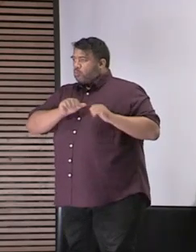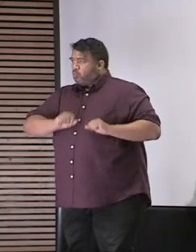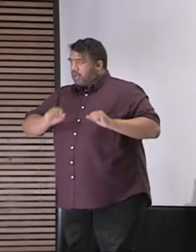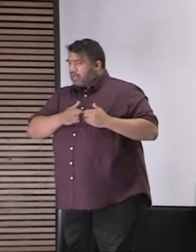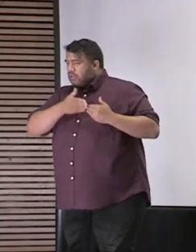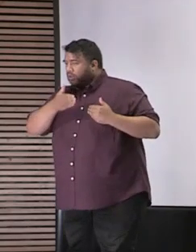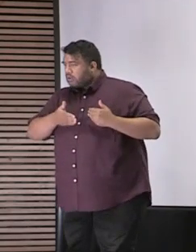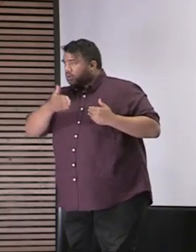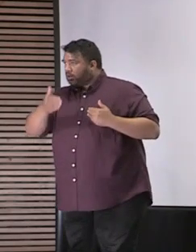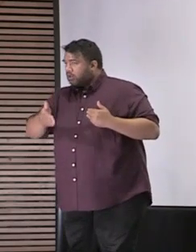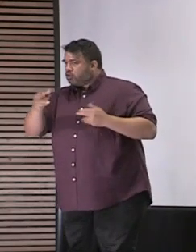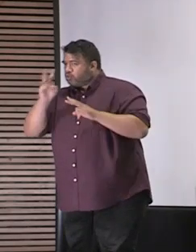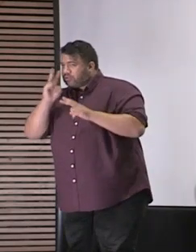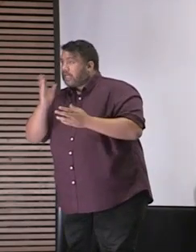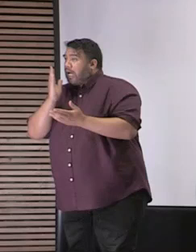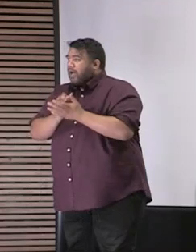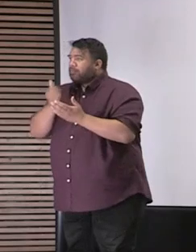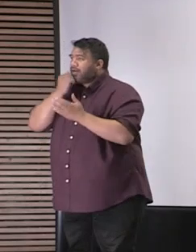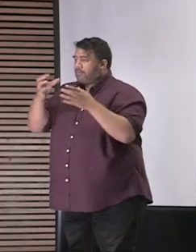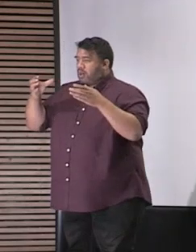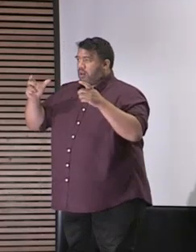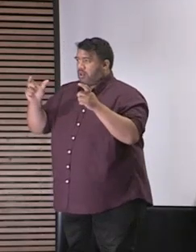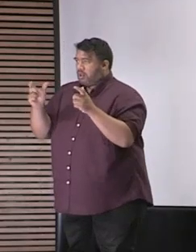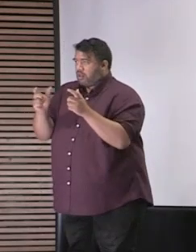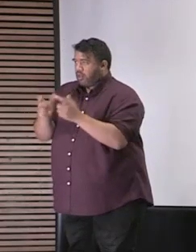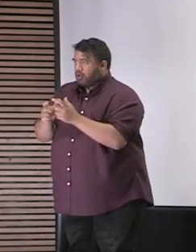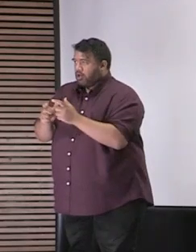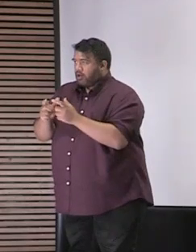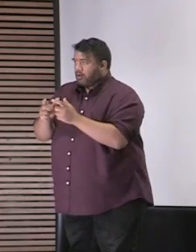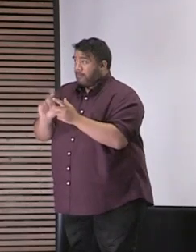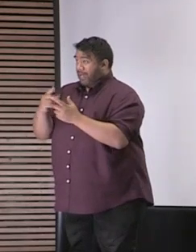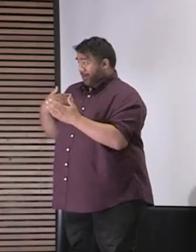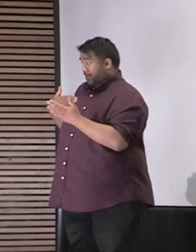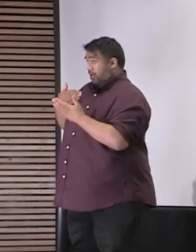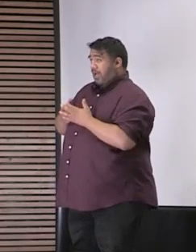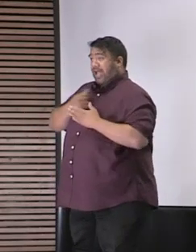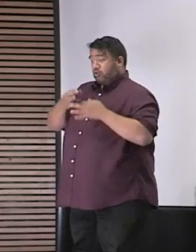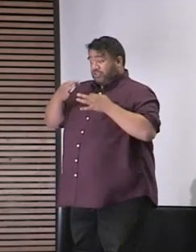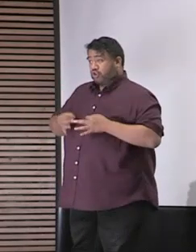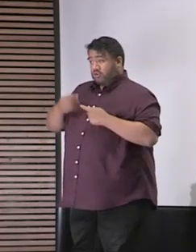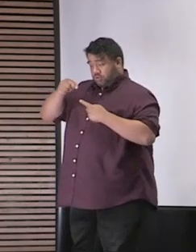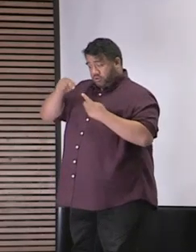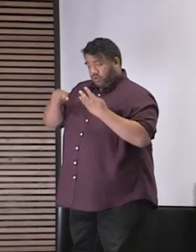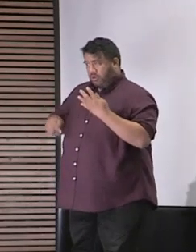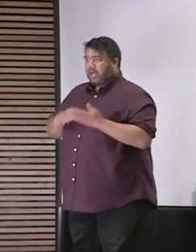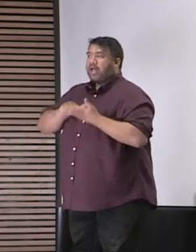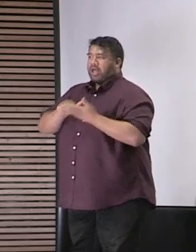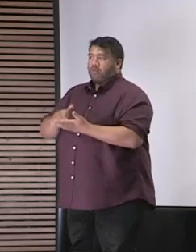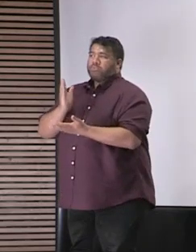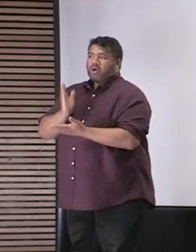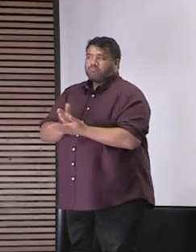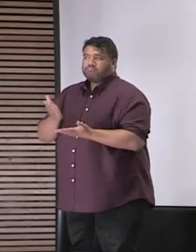cadena de transmisión. Como